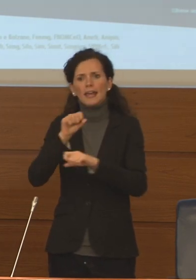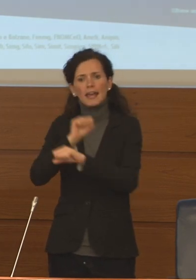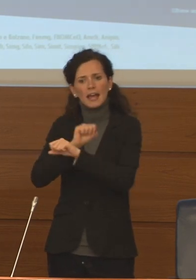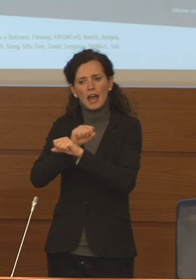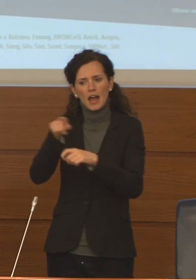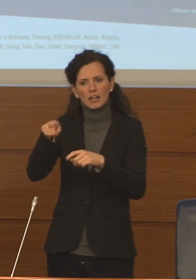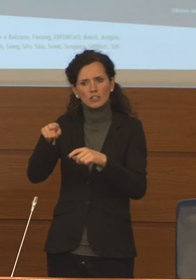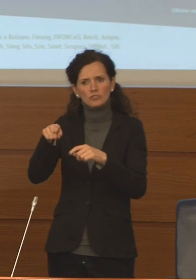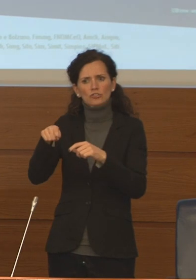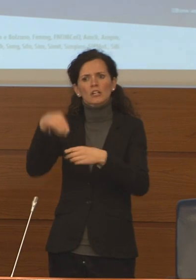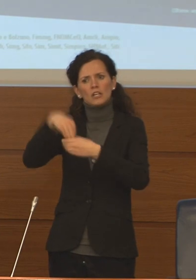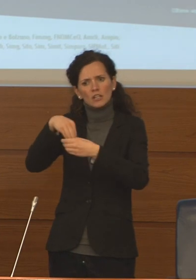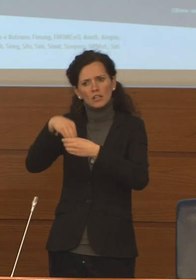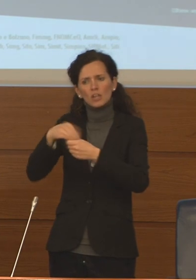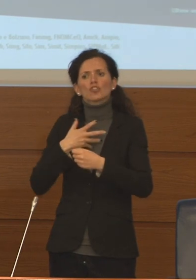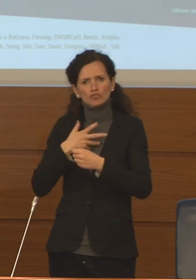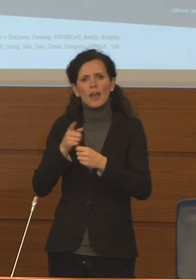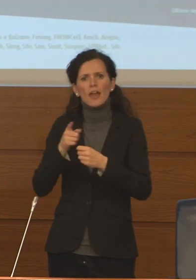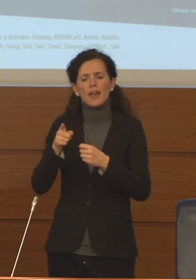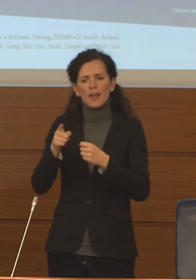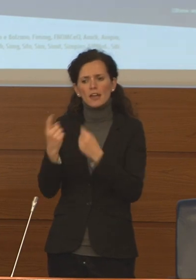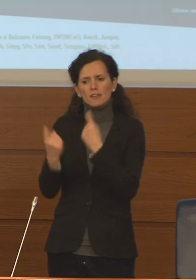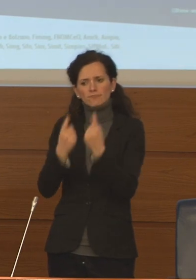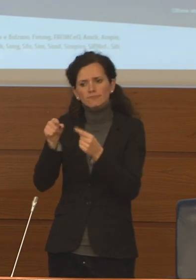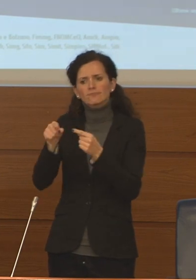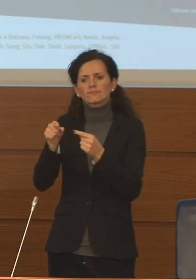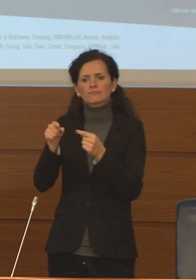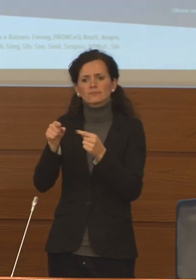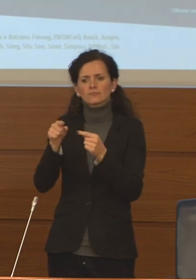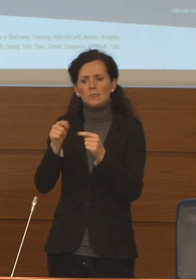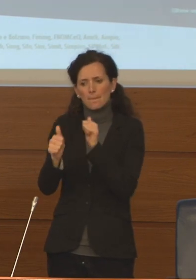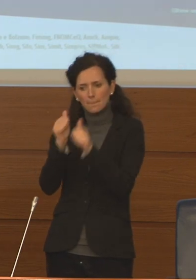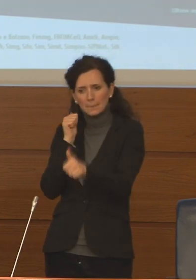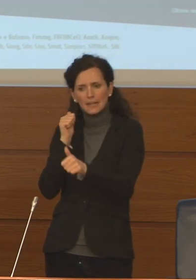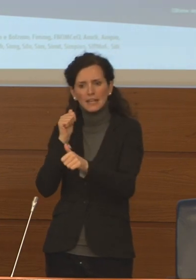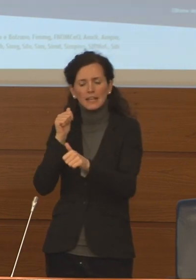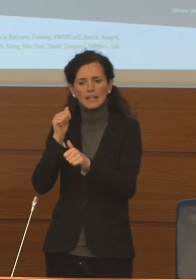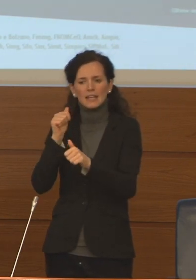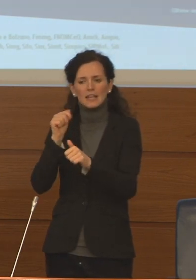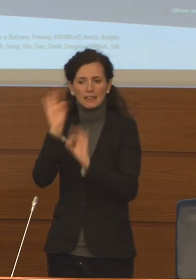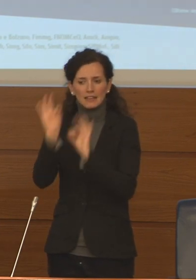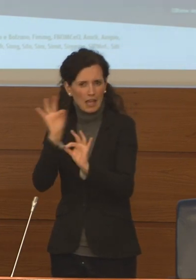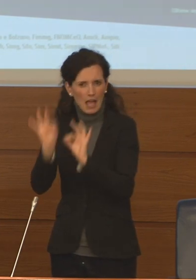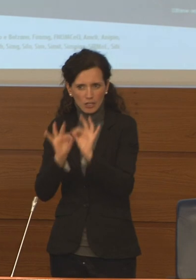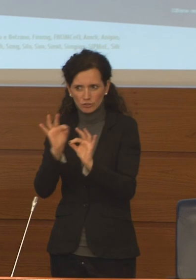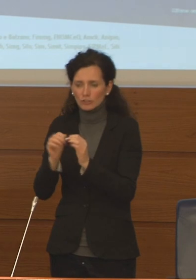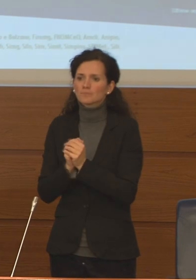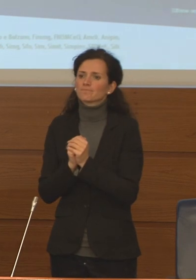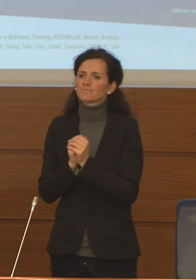delle strutture di pre-triage e quindi è un'attività in